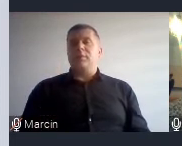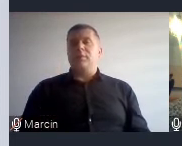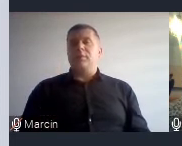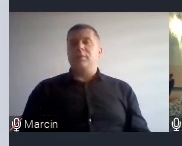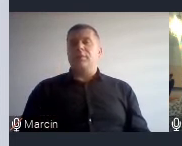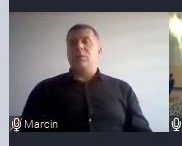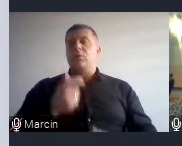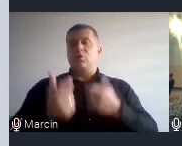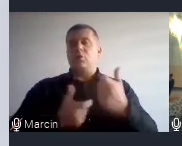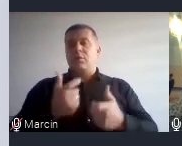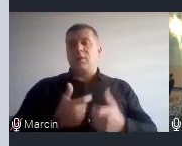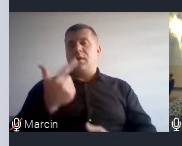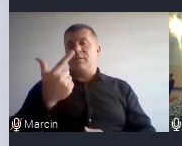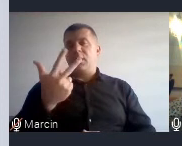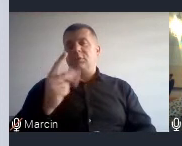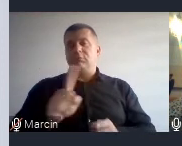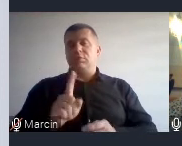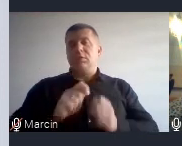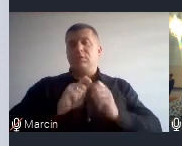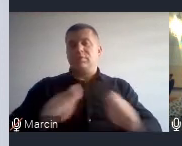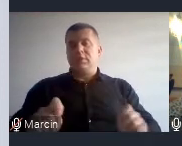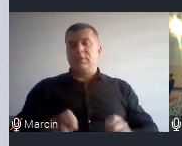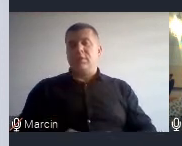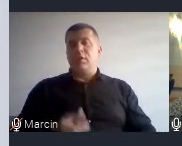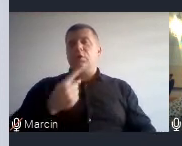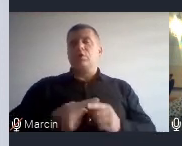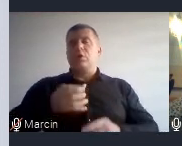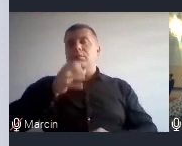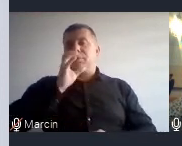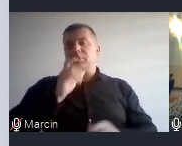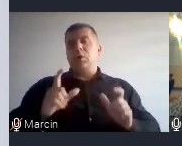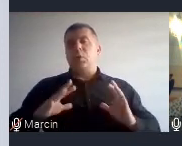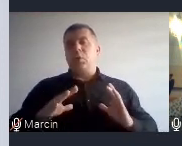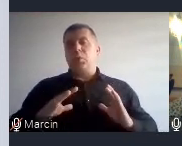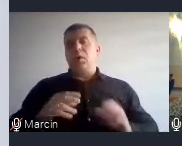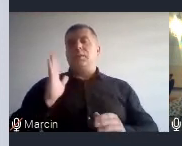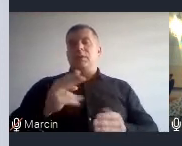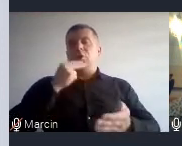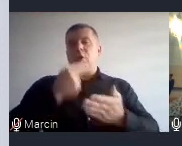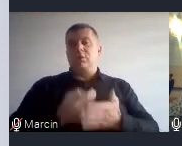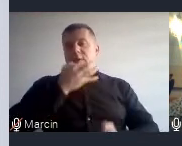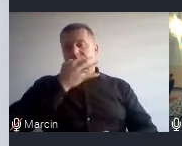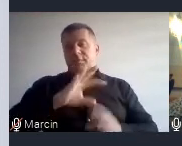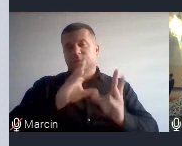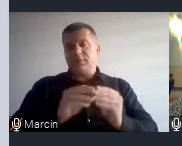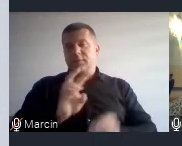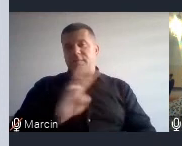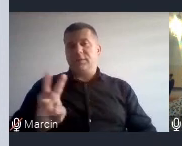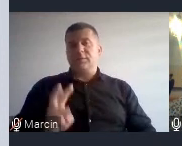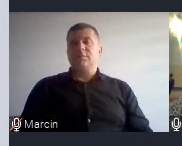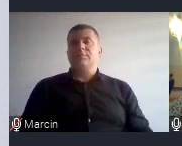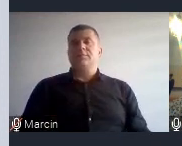zrobimy 2-3 minuty przerwy, wezmę coś do picia, usiądę i zaraz będę odpowiadał na wszystkie pytania, które Państwo wpisali.